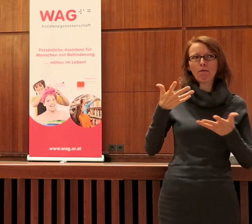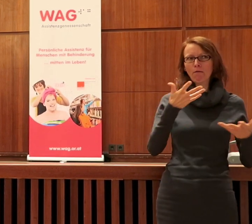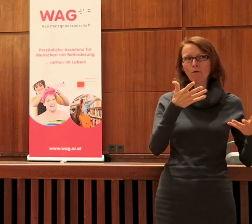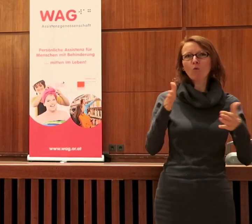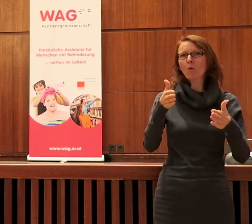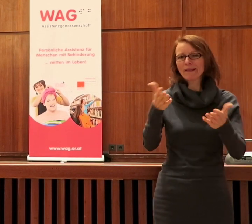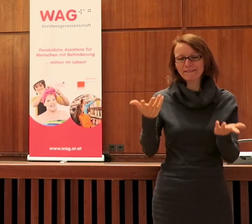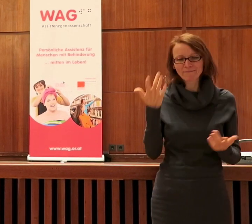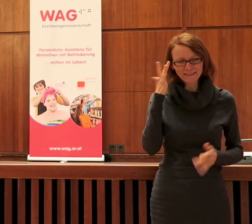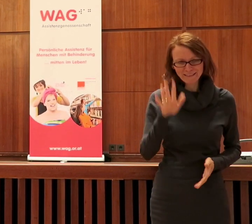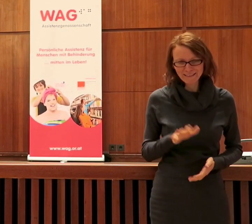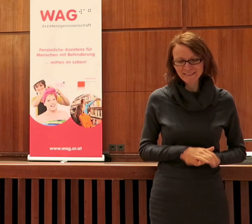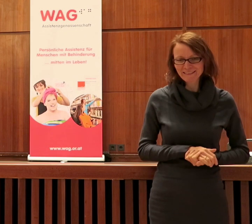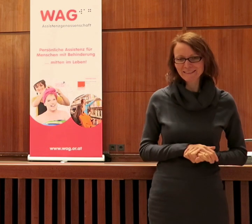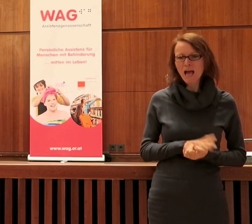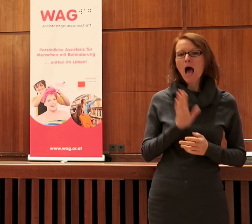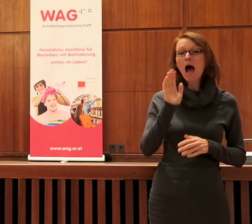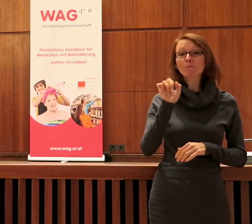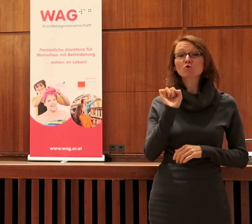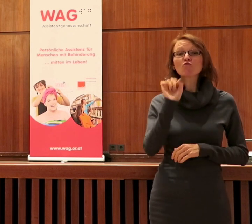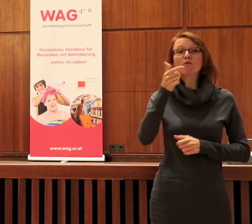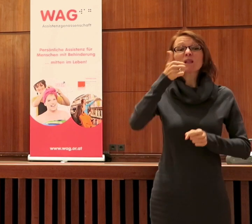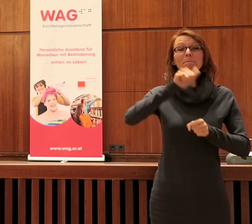Ab dem 12 weiß ich's dann schon wieder: Ich will heim!